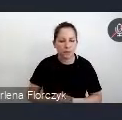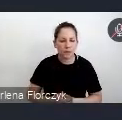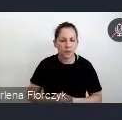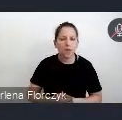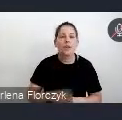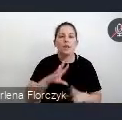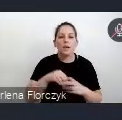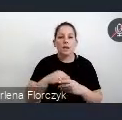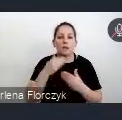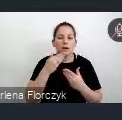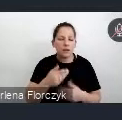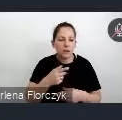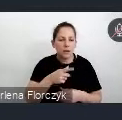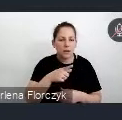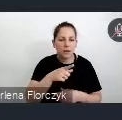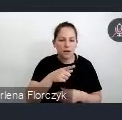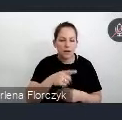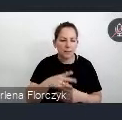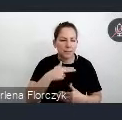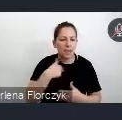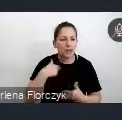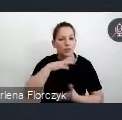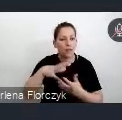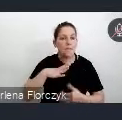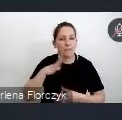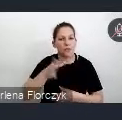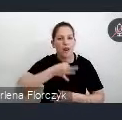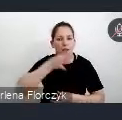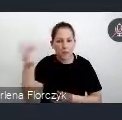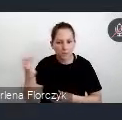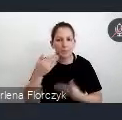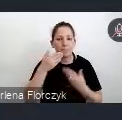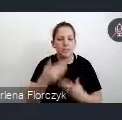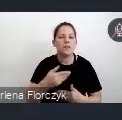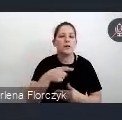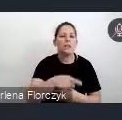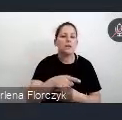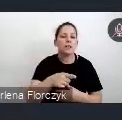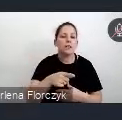by świat stał się lepszy poprzez działania określone przez nasze miasta.